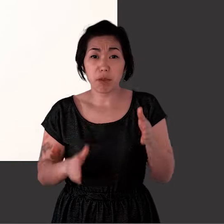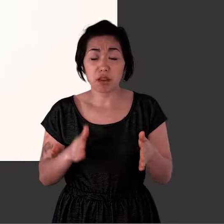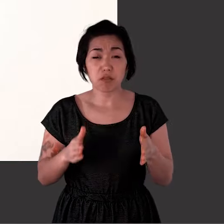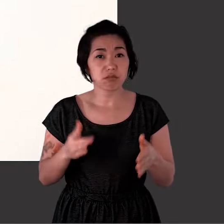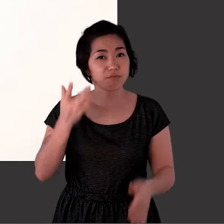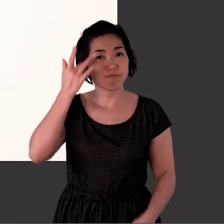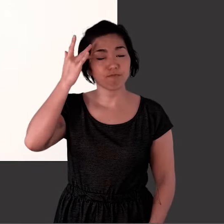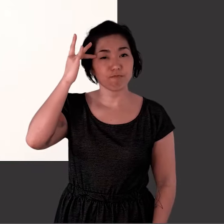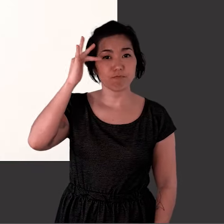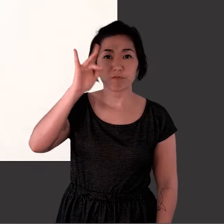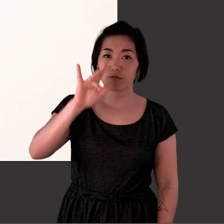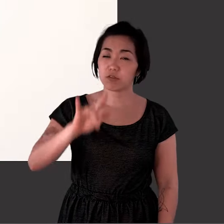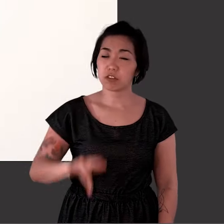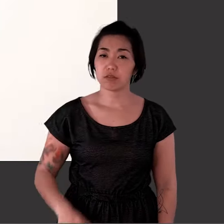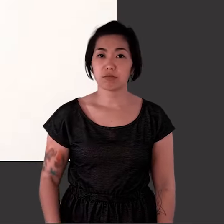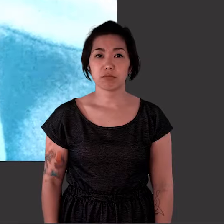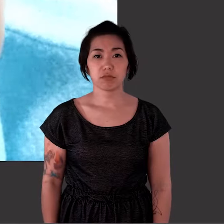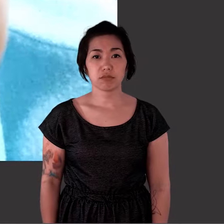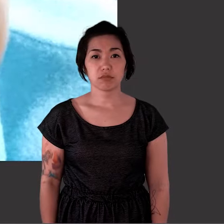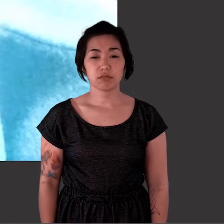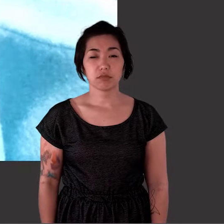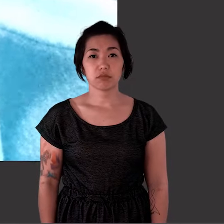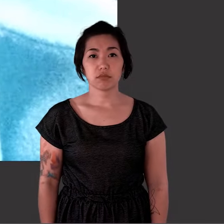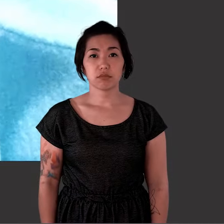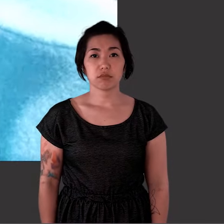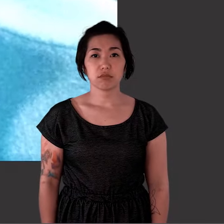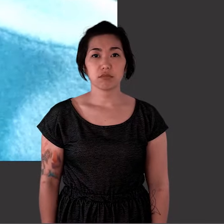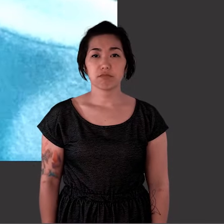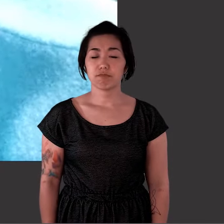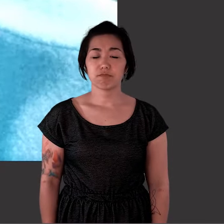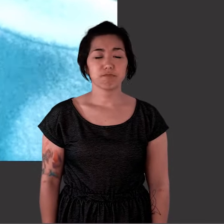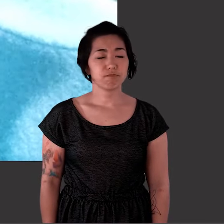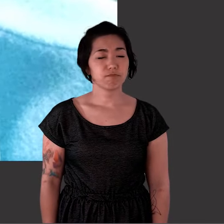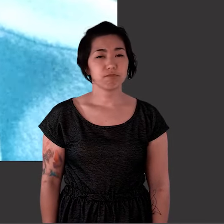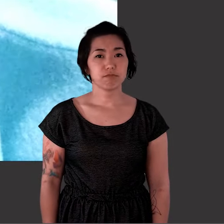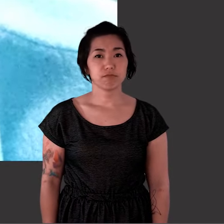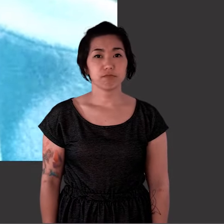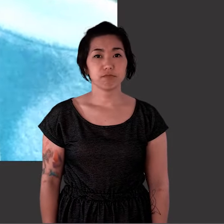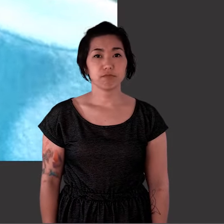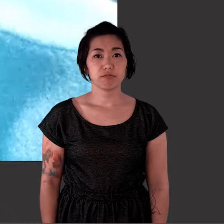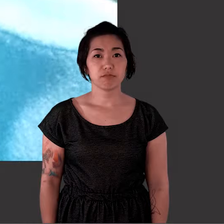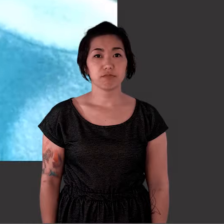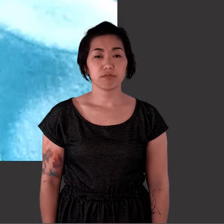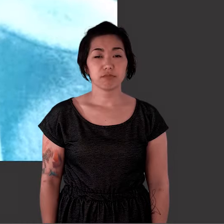Como sairemos de tudo isso? Puxa… eu não sei…